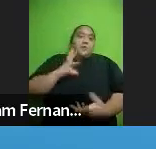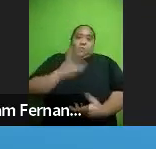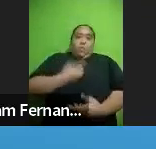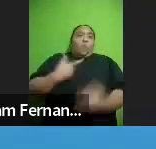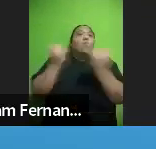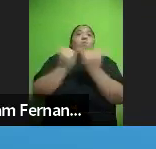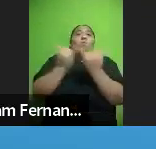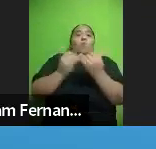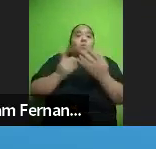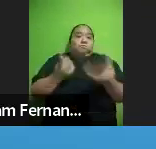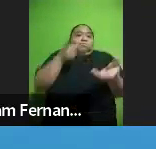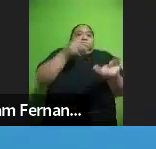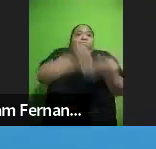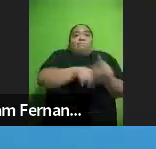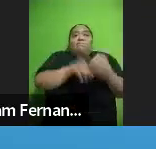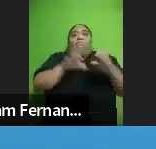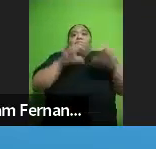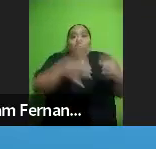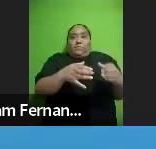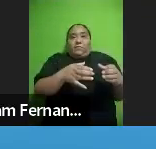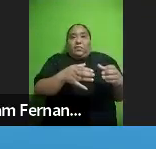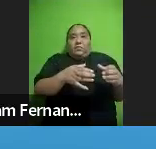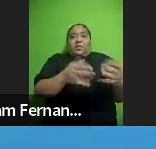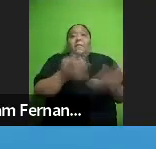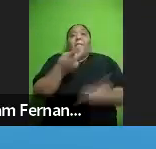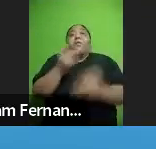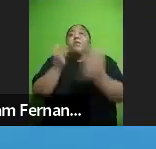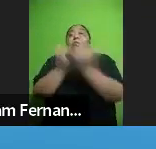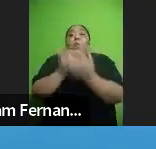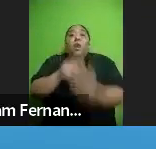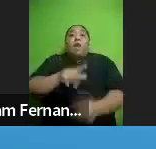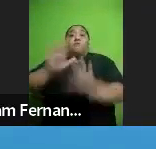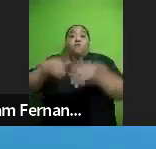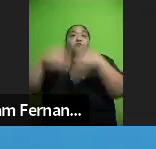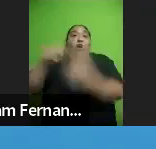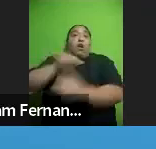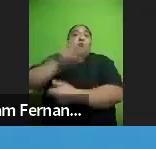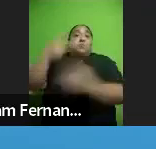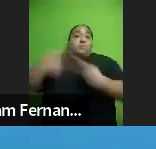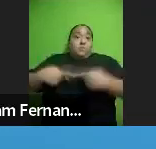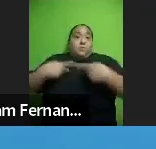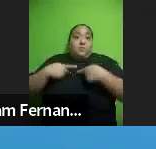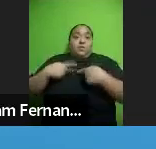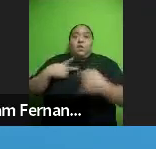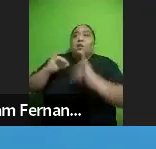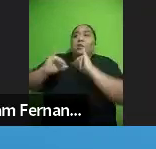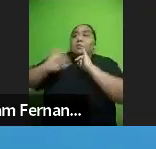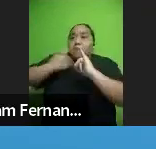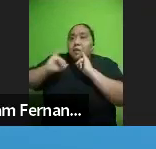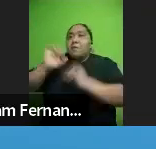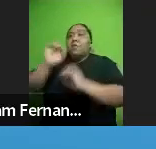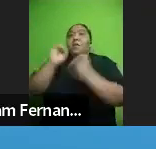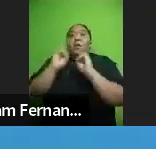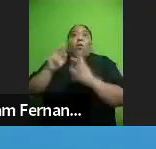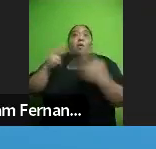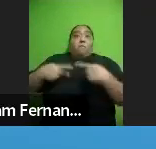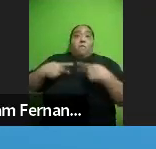parte de esta comunidad , a la y a la vez los intérpretes, las personas que que empezamos a aprender lengua de señas y nos empezamos